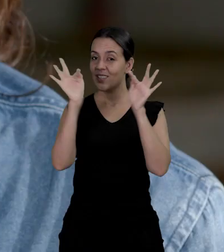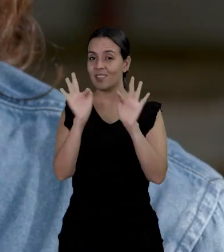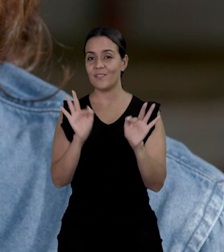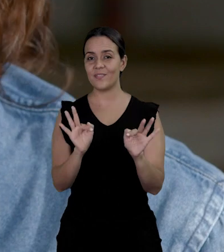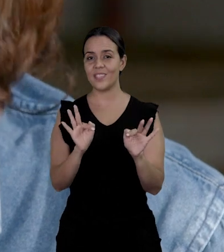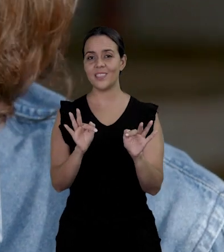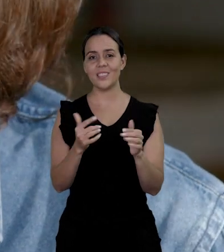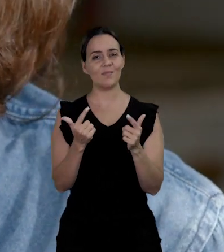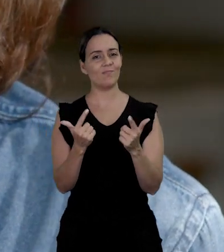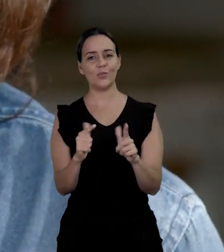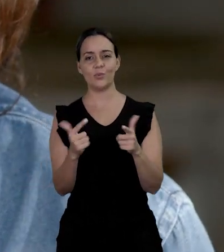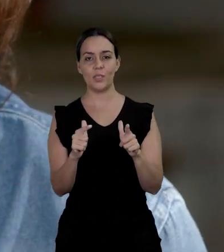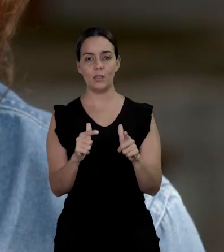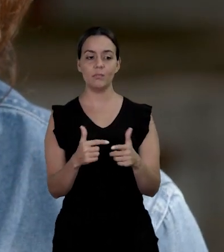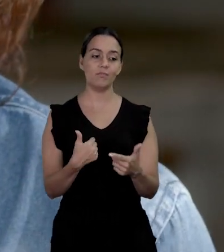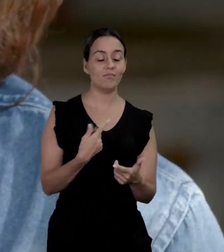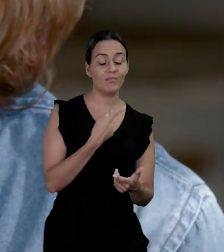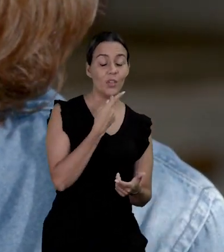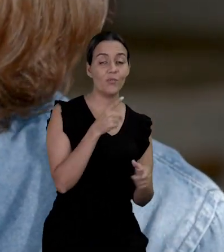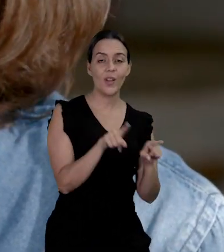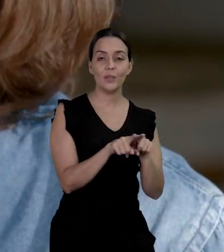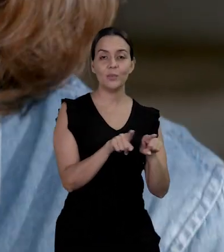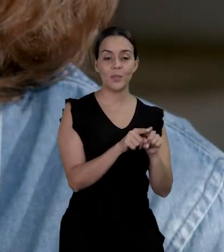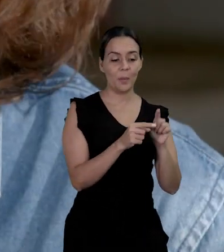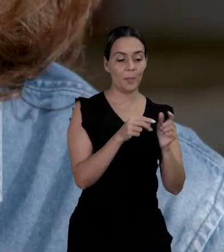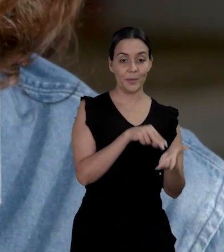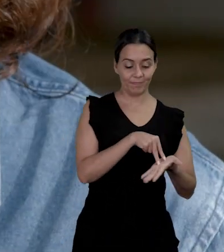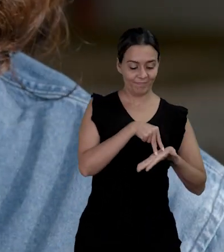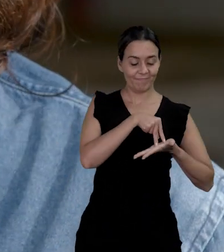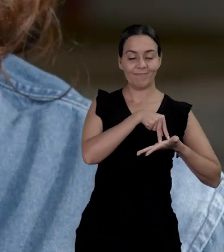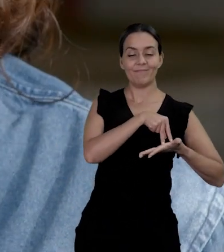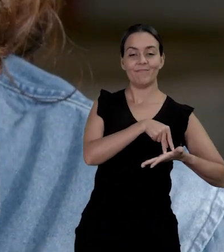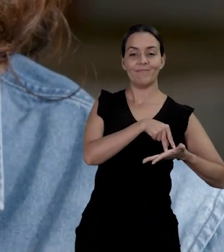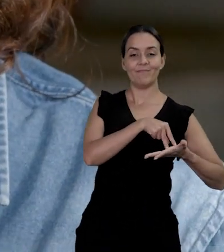É, eu falo isso da cena também. A cena não é um lugar confortável,